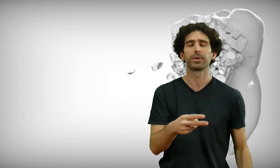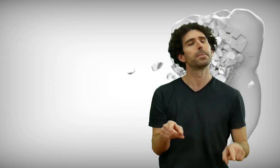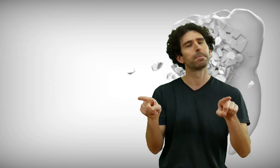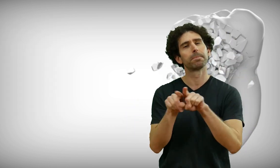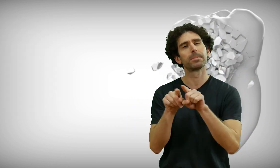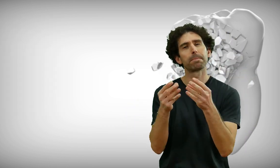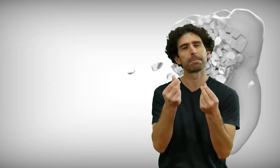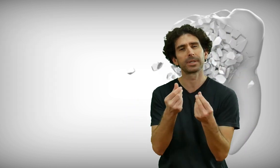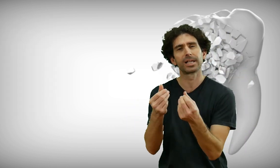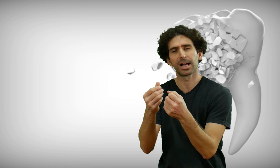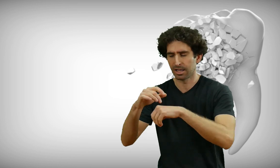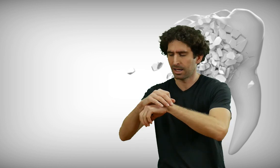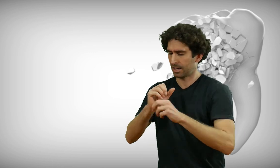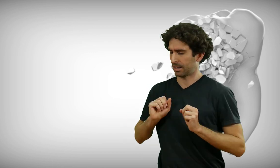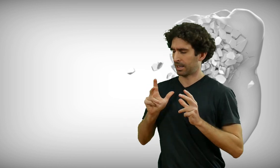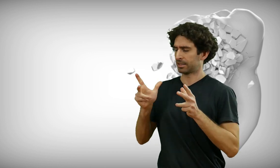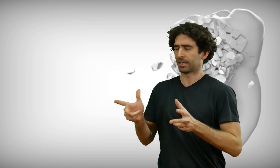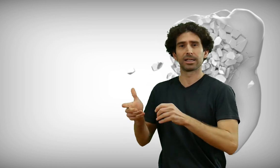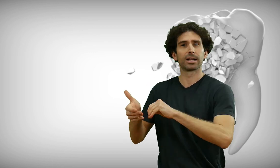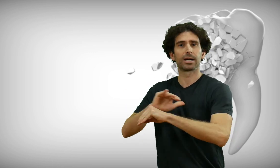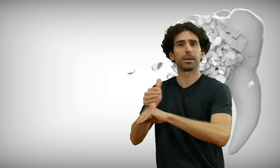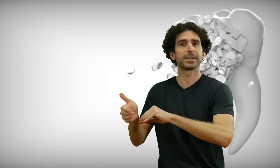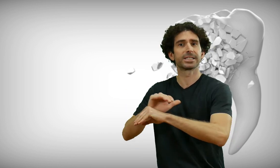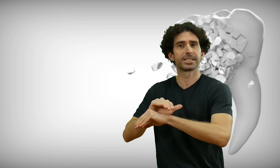sont de la même matière que la carapace des insectes.